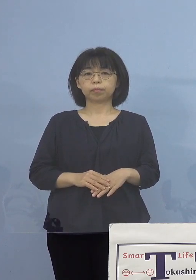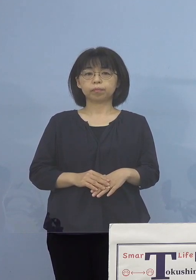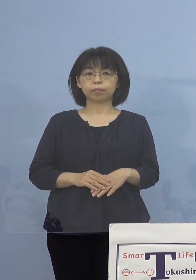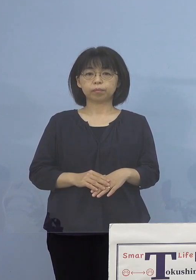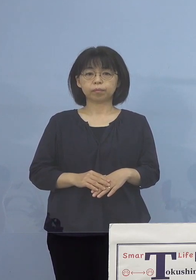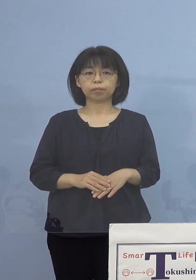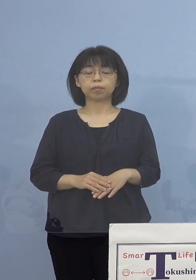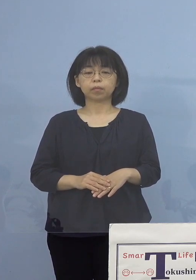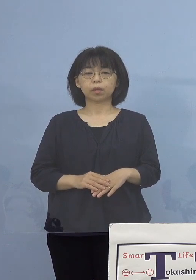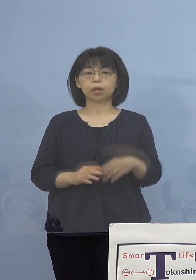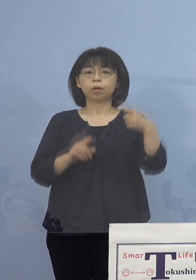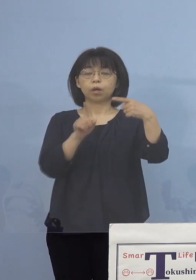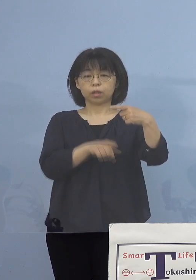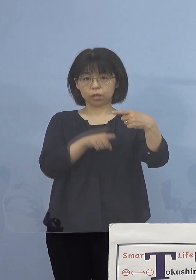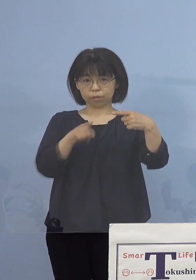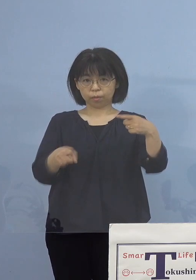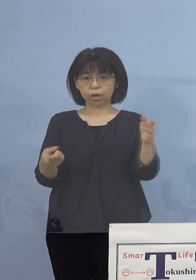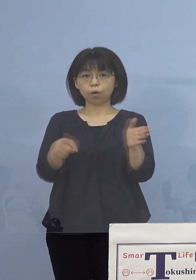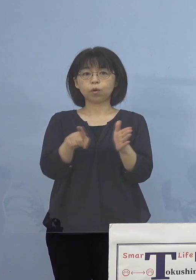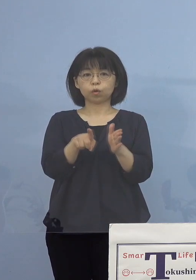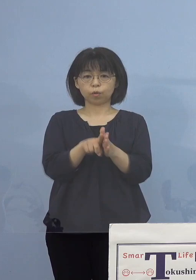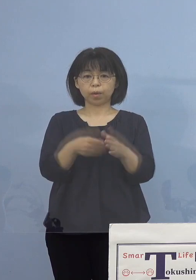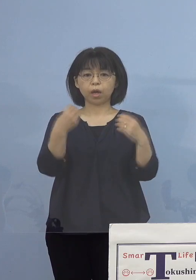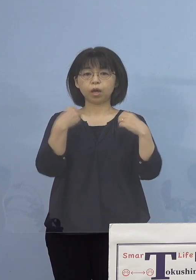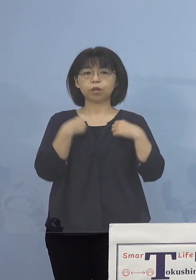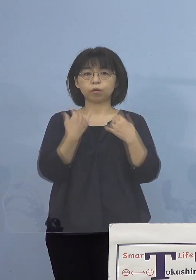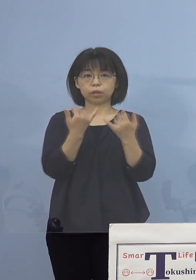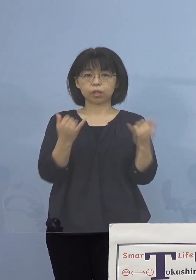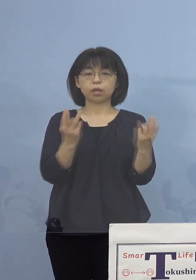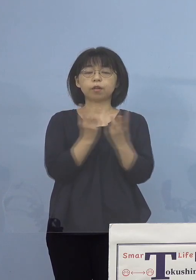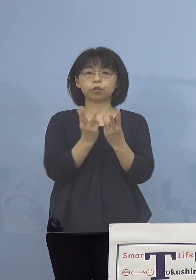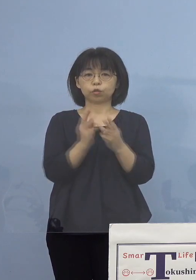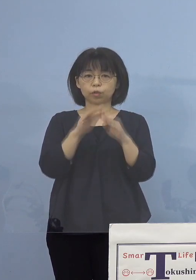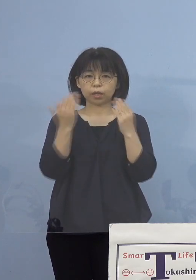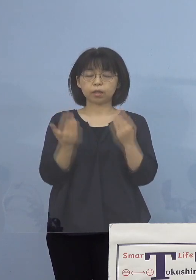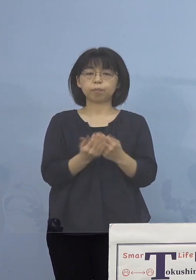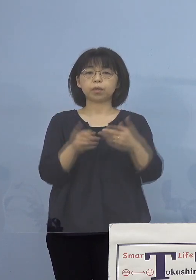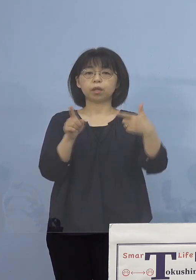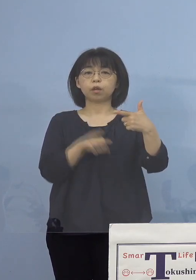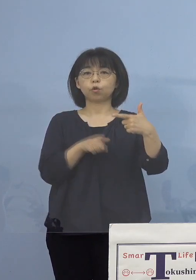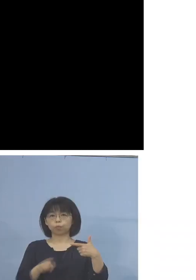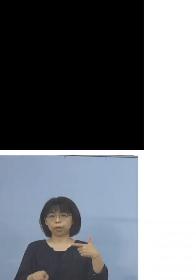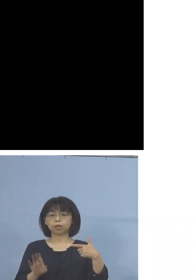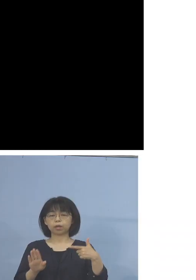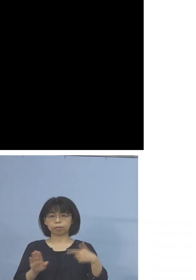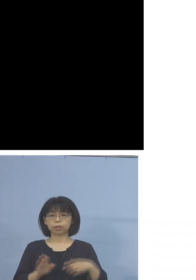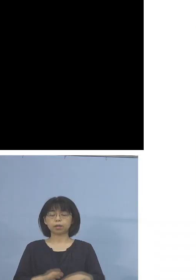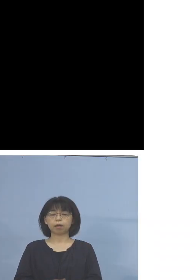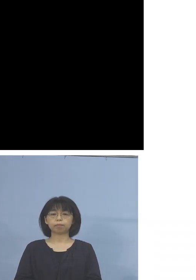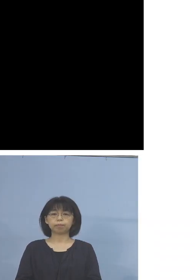この1名を含め 陽性者数は全体で6名となりました